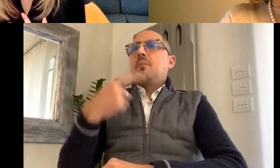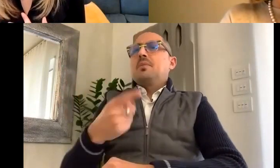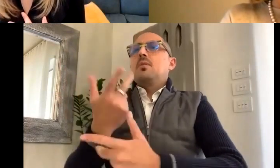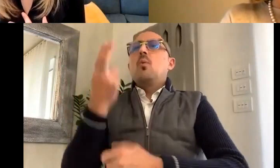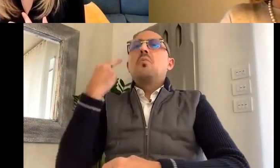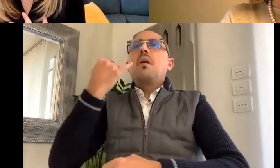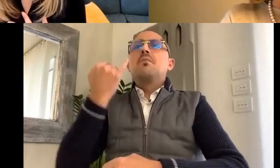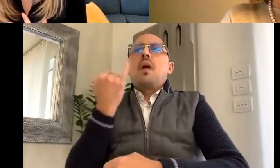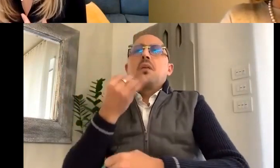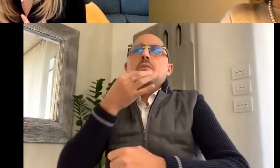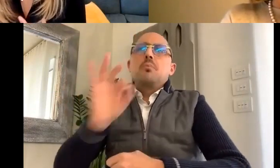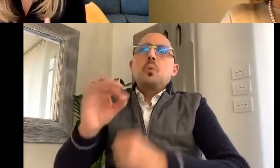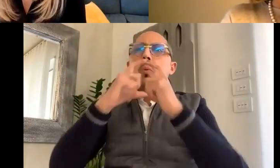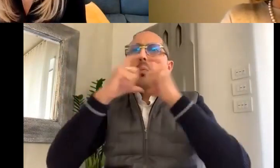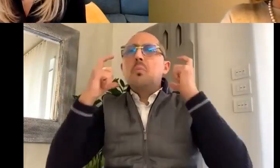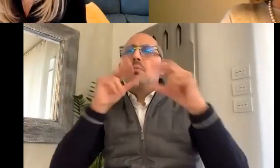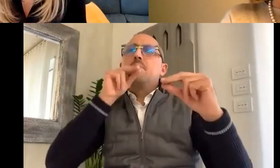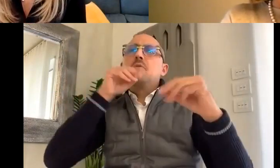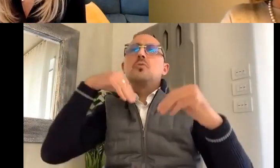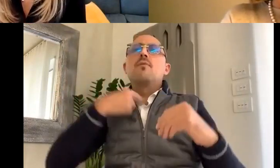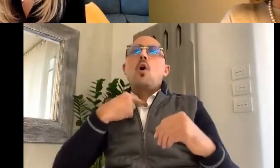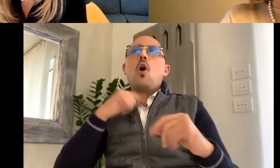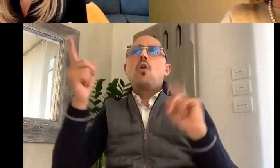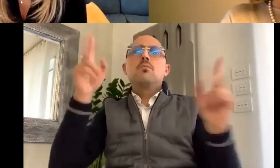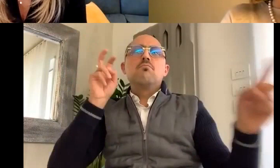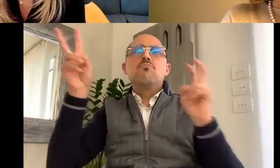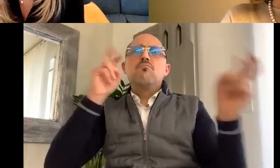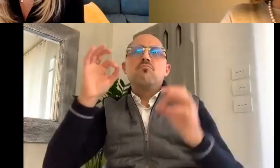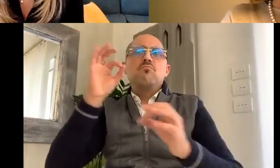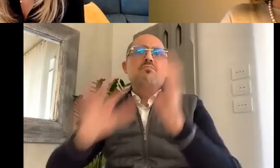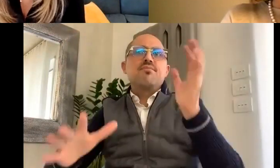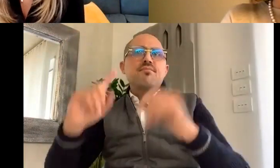tale richiesta viene rifiutata hanno difficoltà perché all'interno dei luoghi di lavoro con le mascherine le